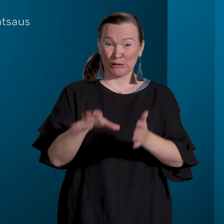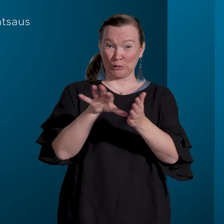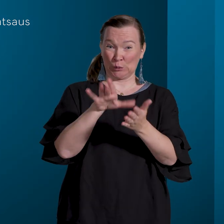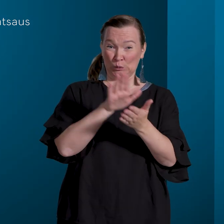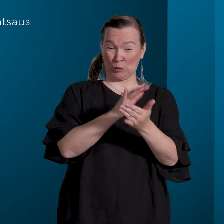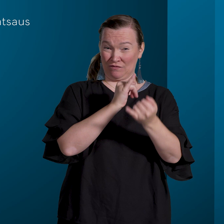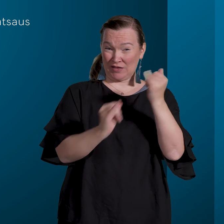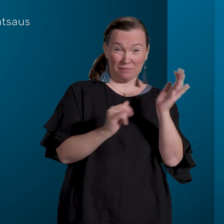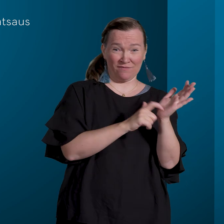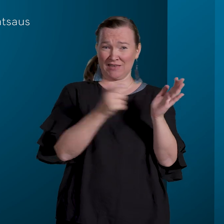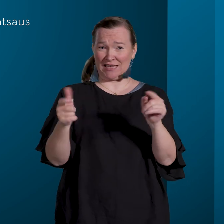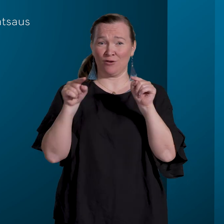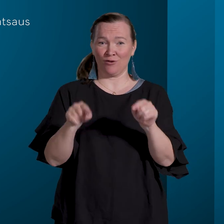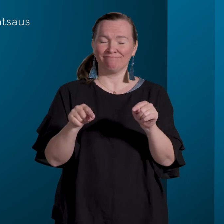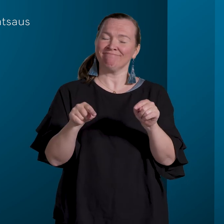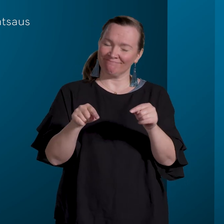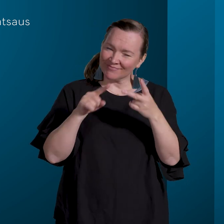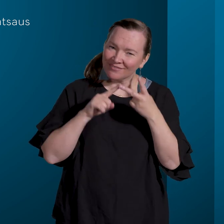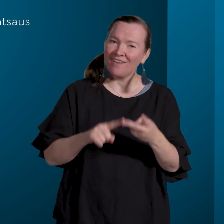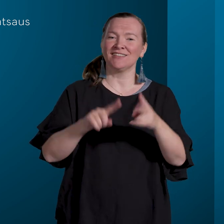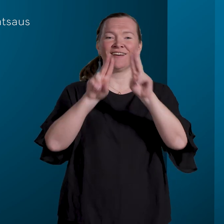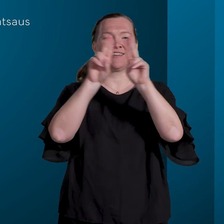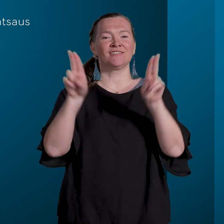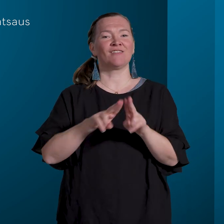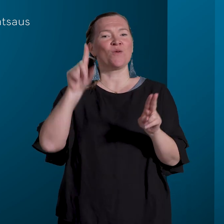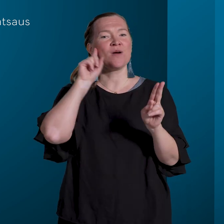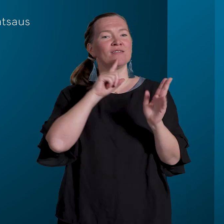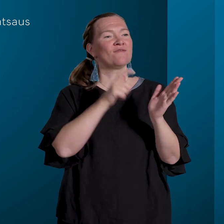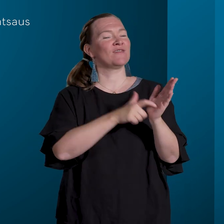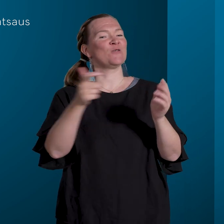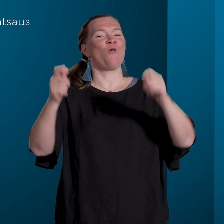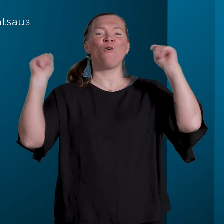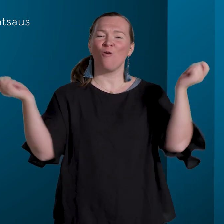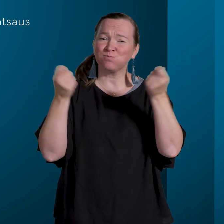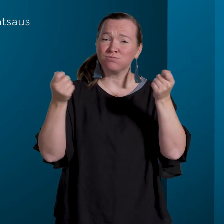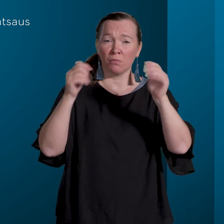Syyskuun viimeisellä viikolla juhlitaan jälleen kansainvälistä kuurojen viikkoa -